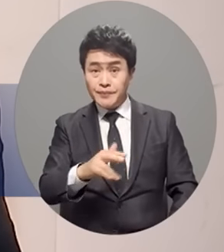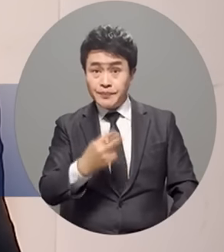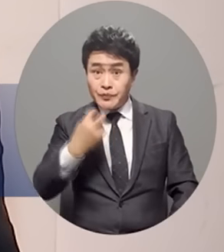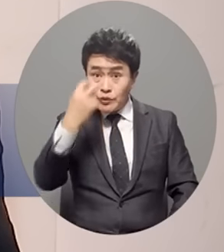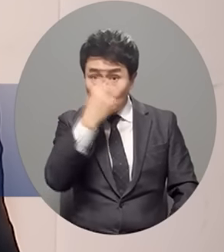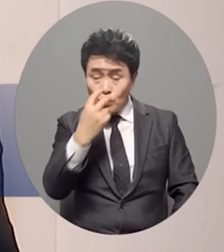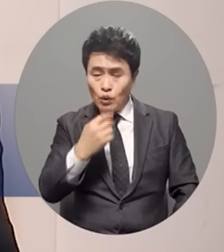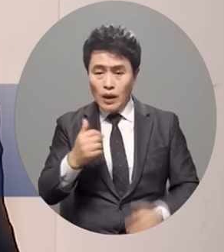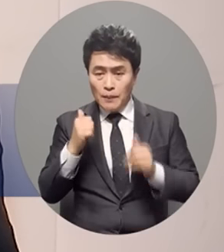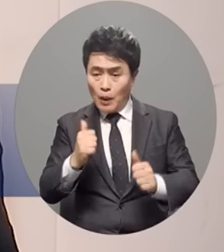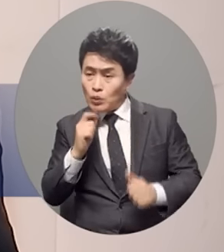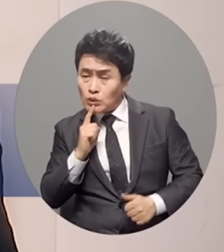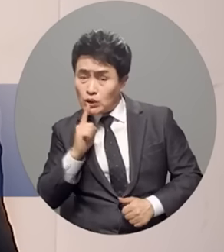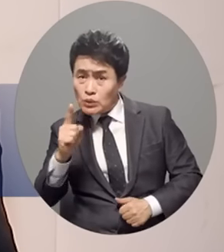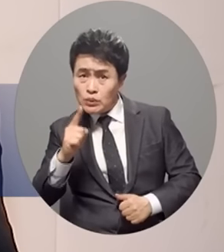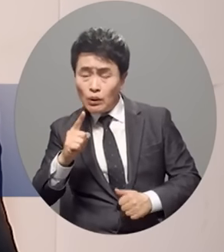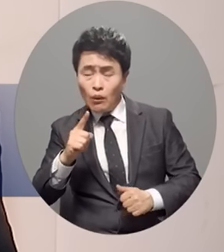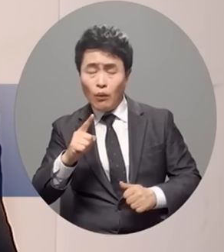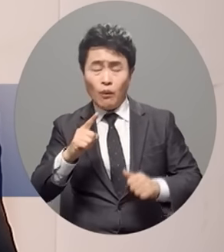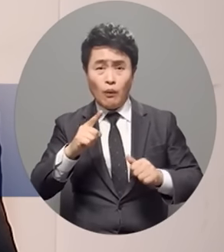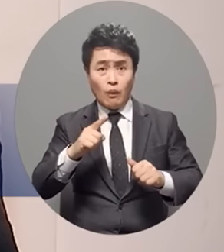(인터뷰) 수사와 기소는 정치적으로 독립성이 중요한 사건에서는 다 공수처가